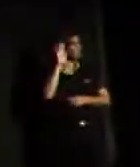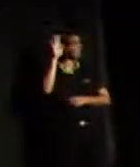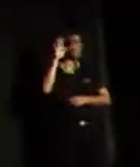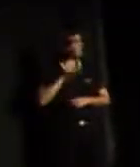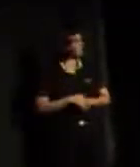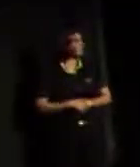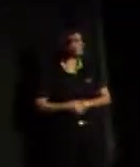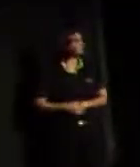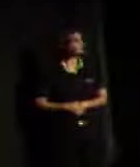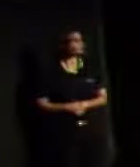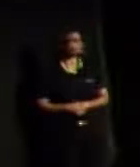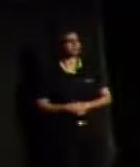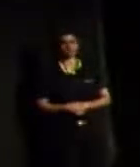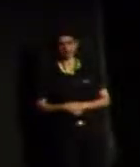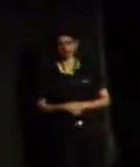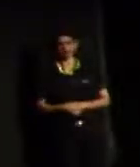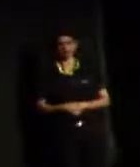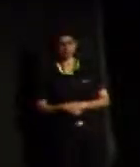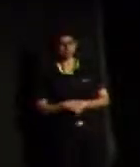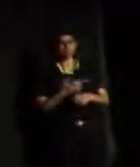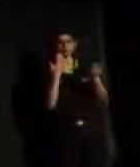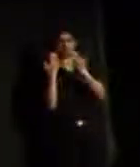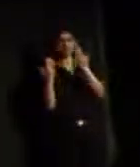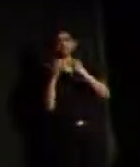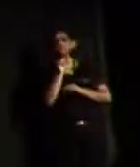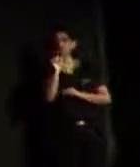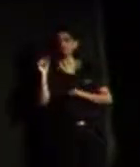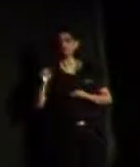Tem psicólogas, psicólogos?